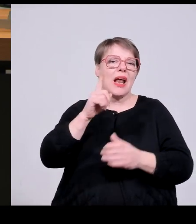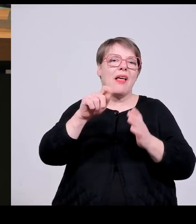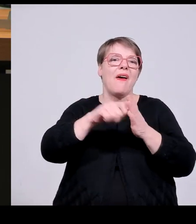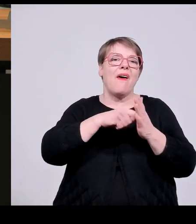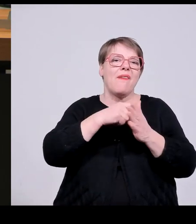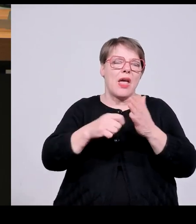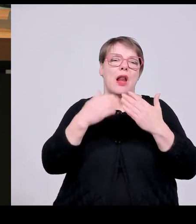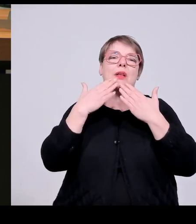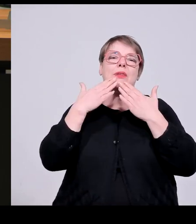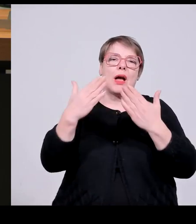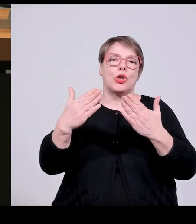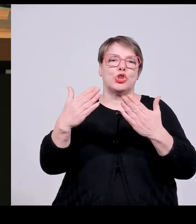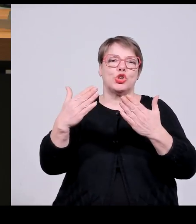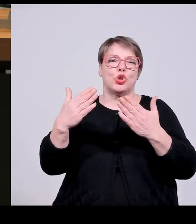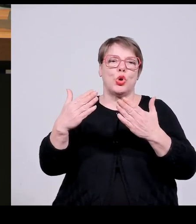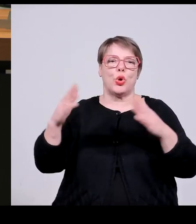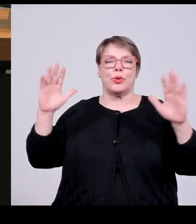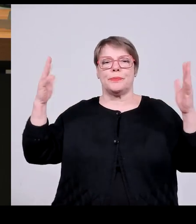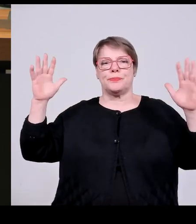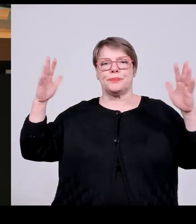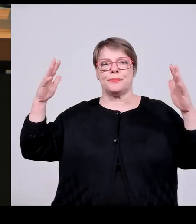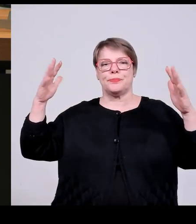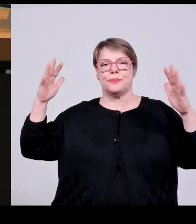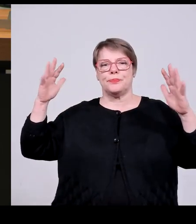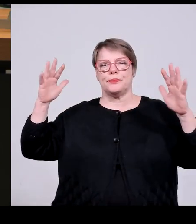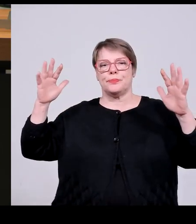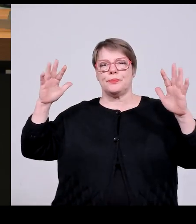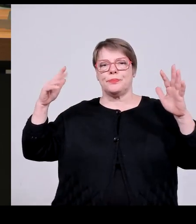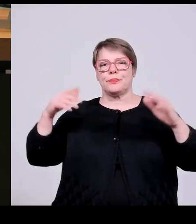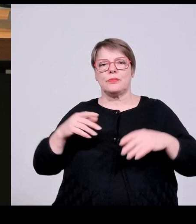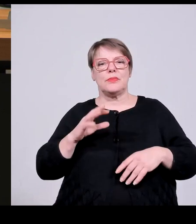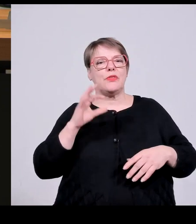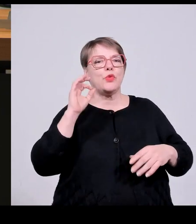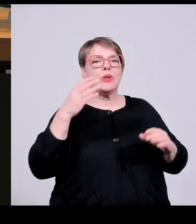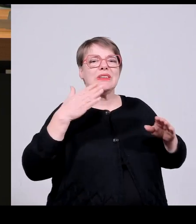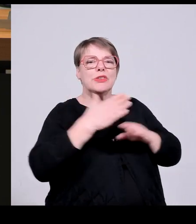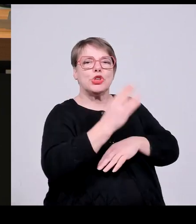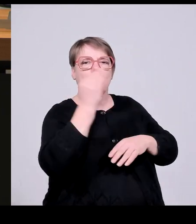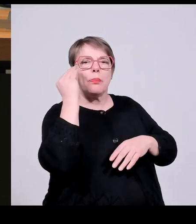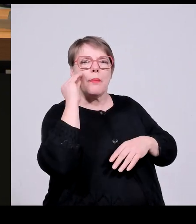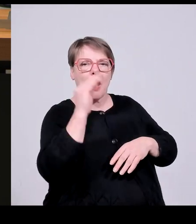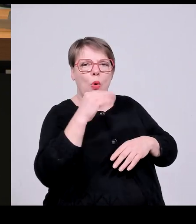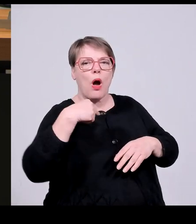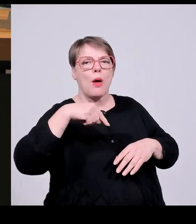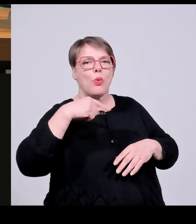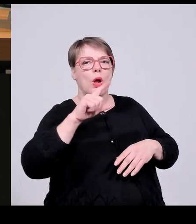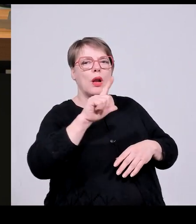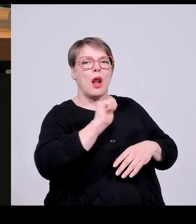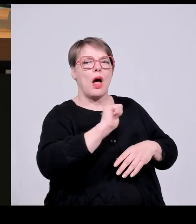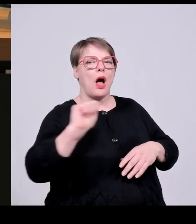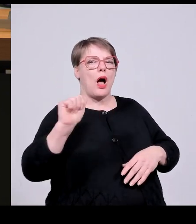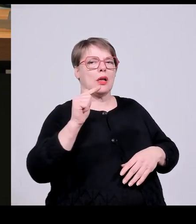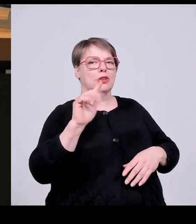Wir haben jetzt von Herrn Evers gehört und von Herrn Doktor Altug gehört, dass unser Kleingarten- Schutz-Flächenschutz- Sicherungs Gesetz